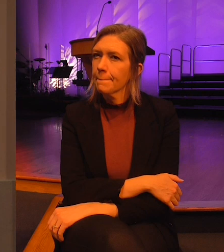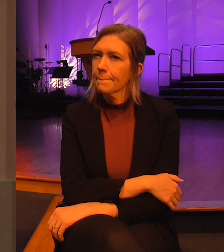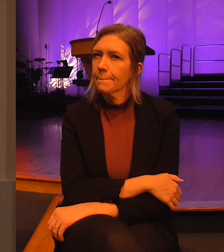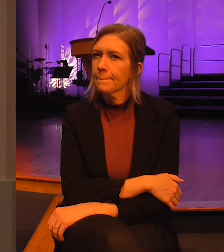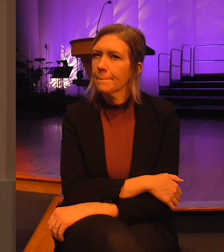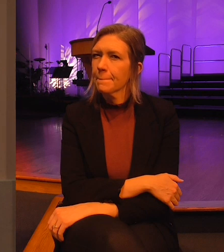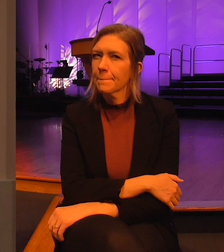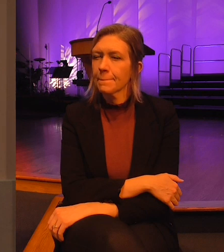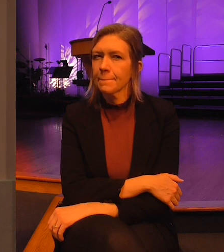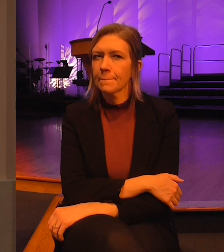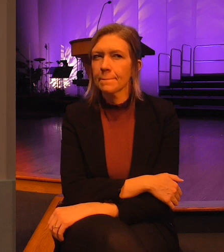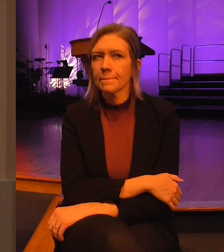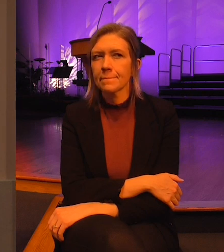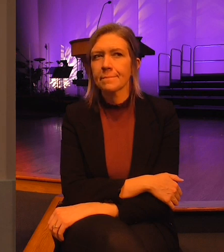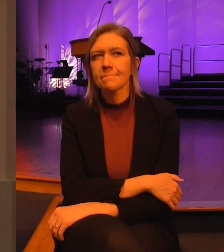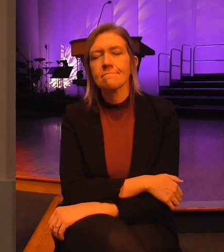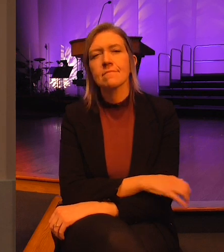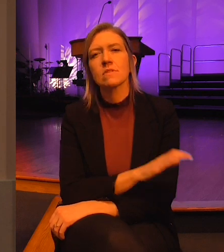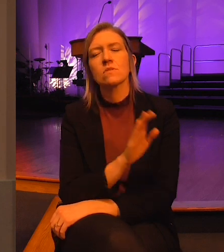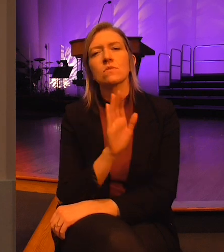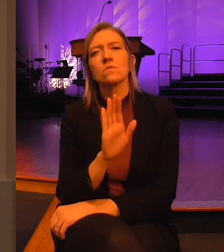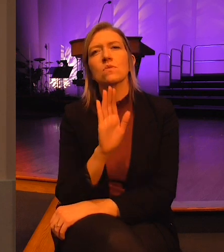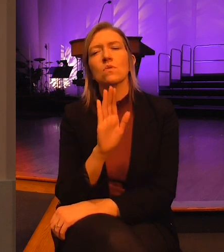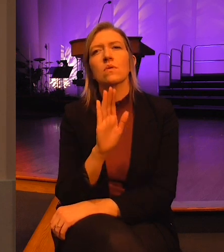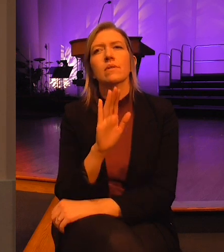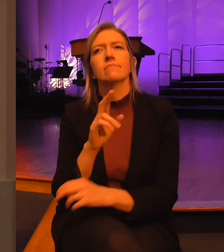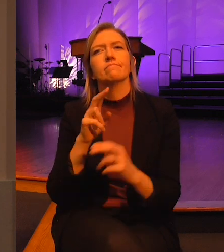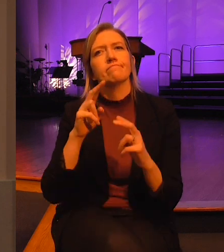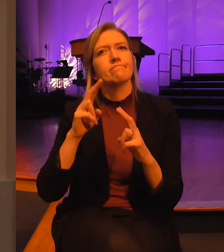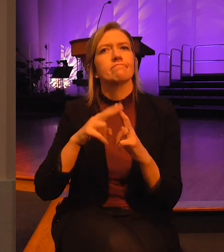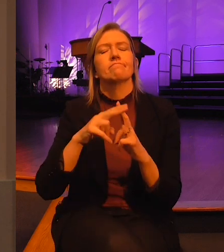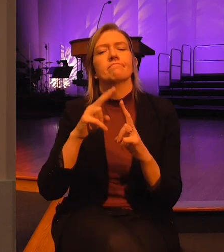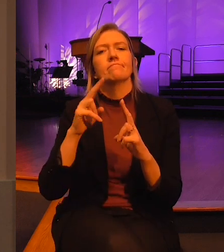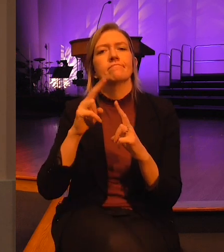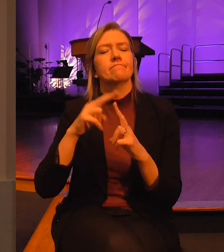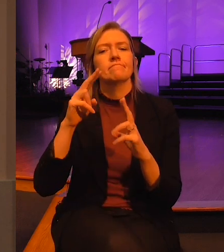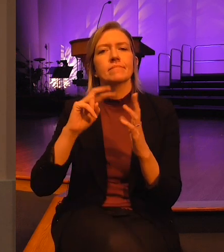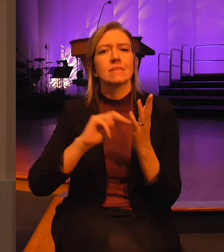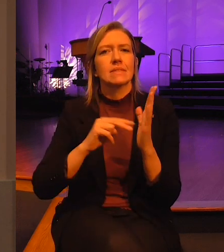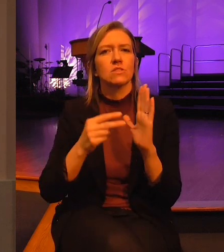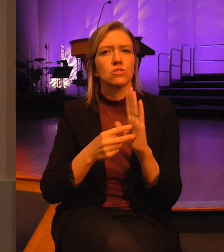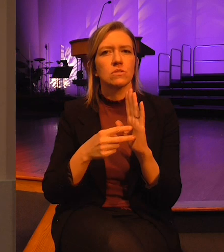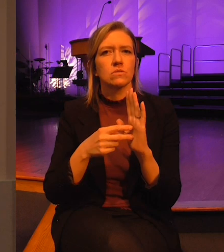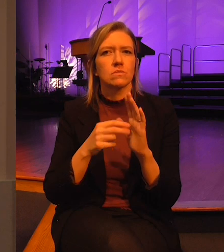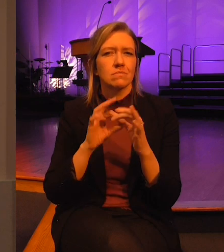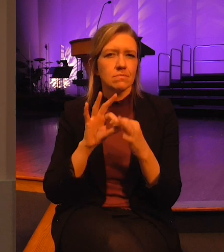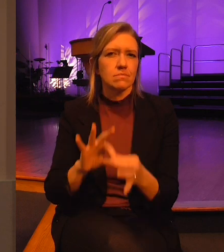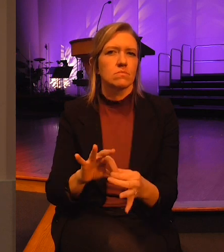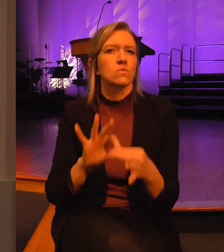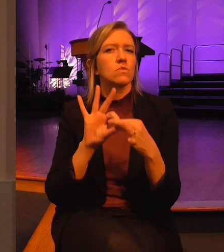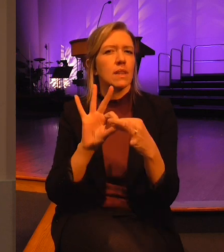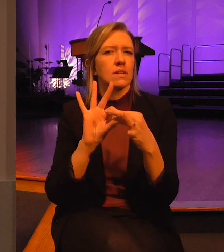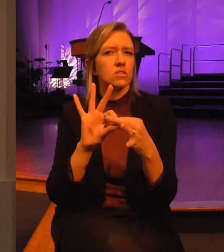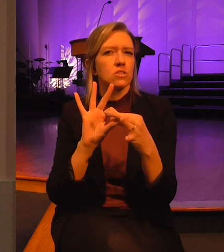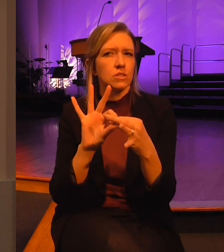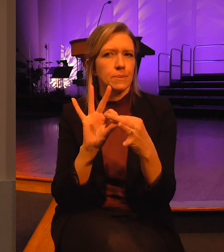cuál es tu intención clave para una relación,